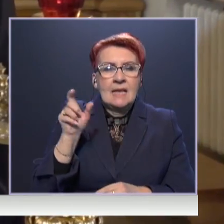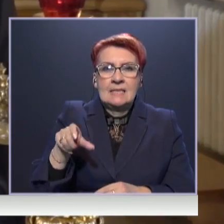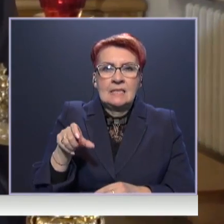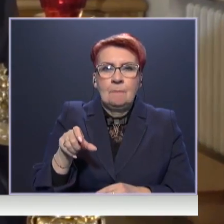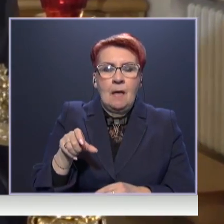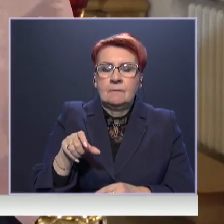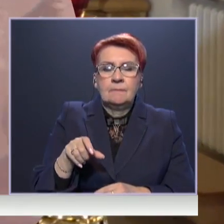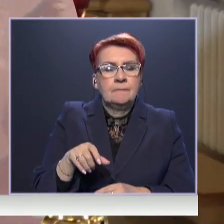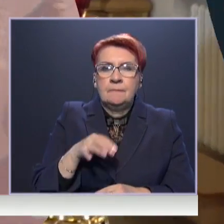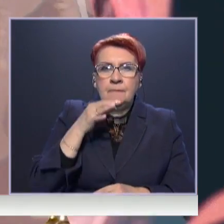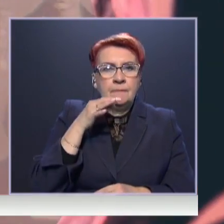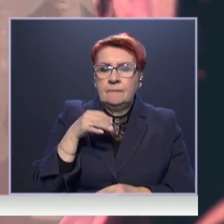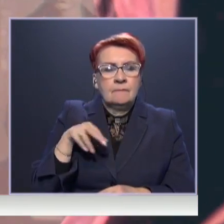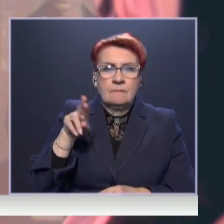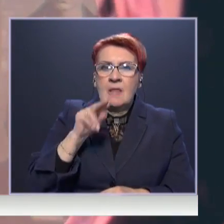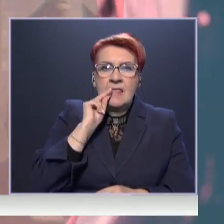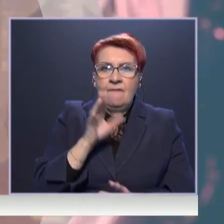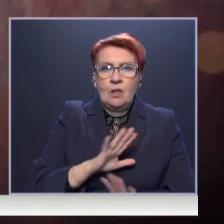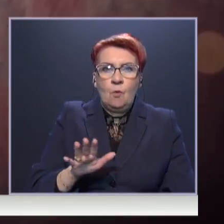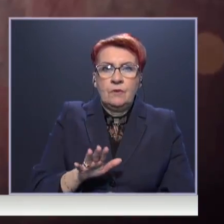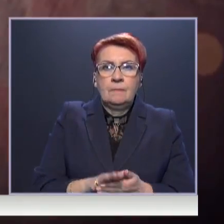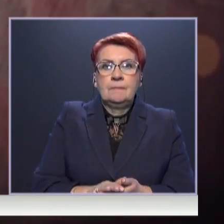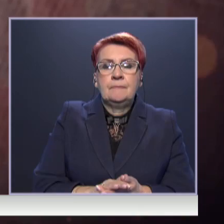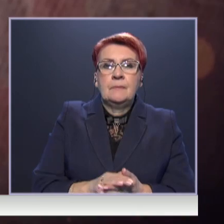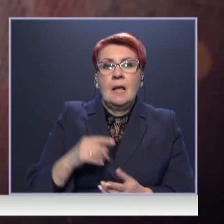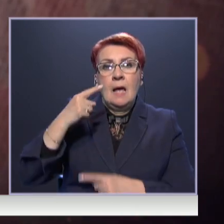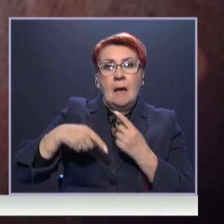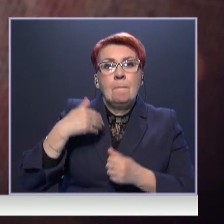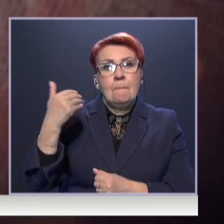признает Потомок знаменитого малороссийского гетмана